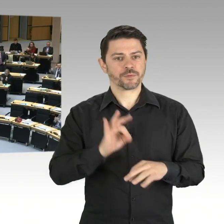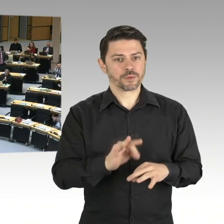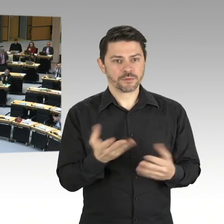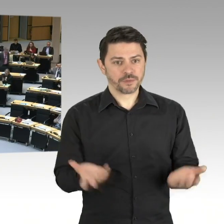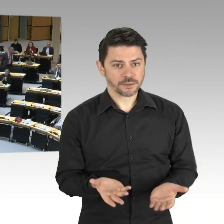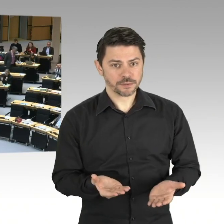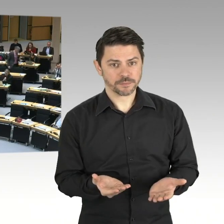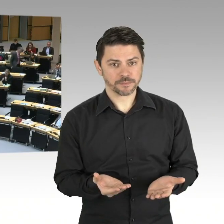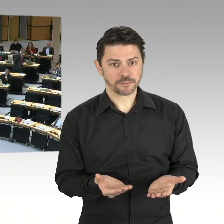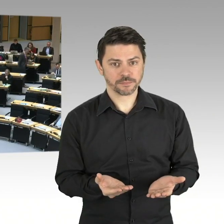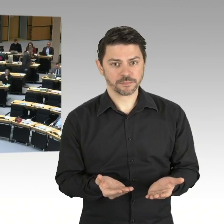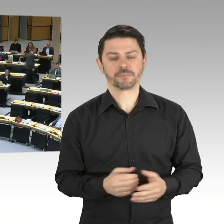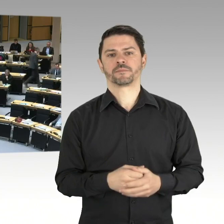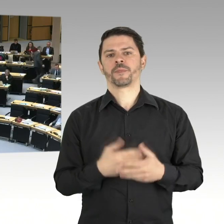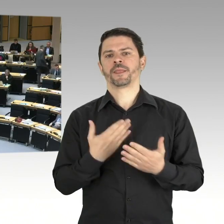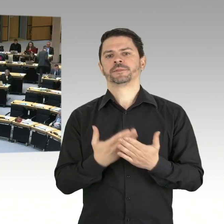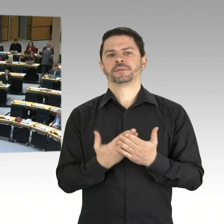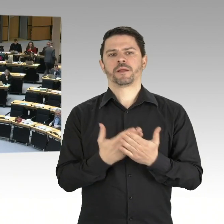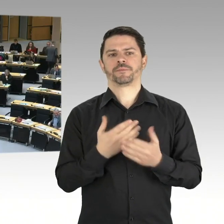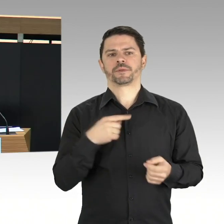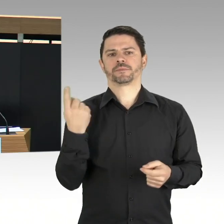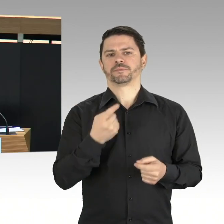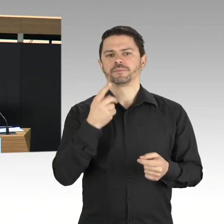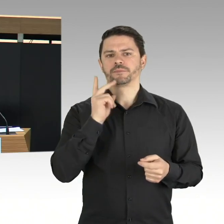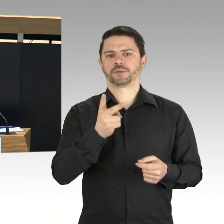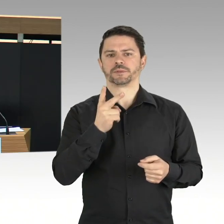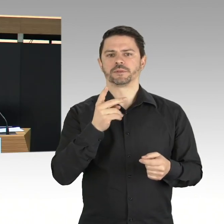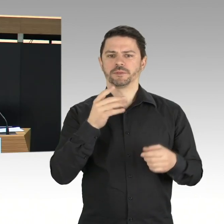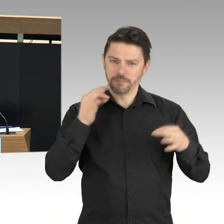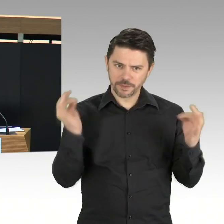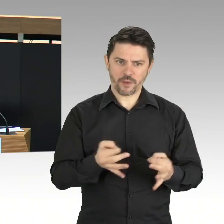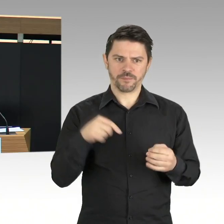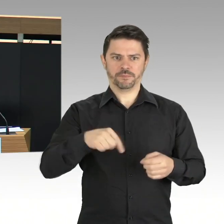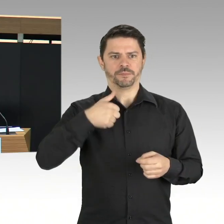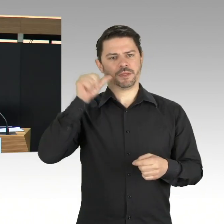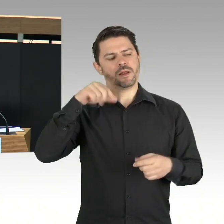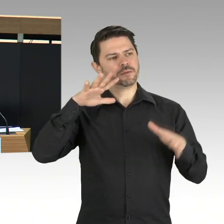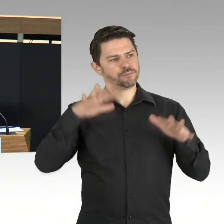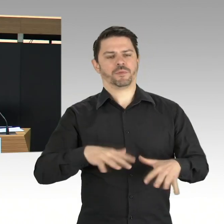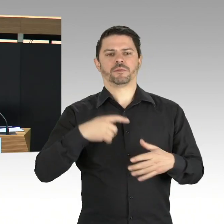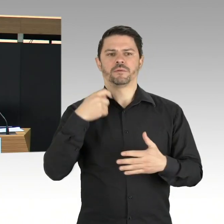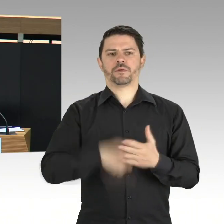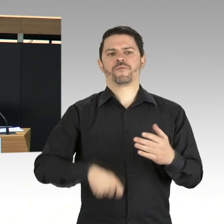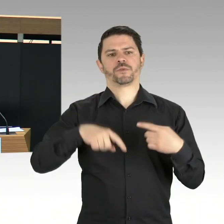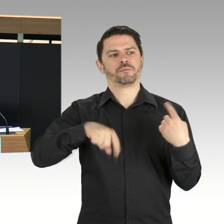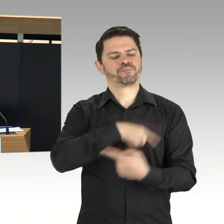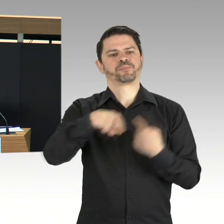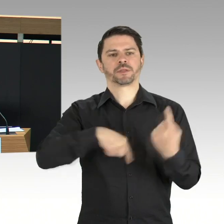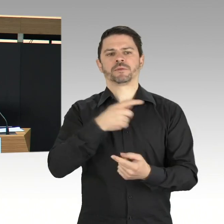Der Mietendeckel ist ein Beitrag dazu, den Wohnungsmarkt wieder in geordnete Bahnen zu lenken. Der Mietendeckel hilft den Mieterinnen und Mietern,